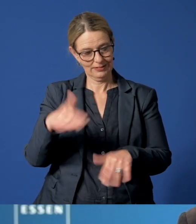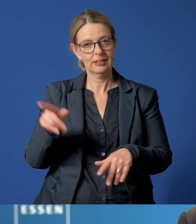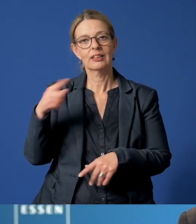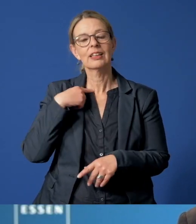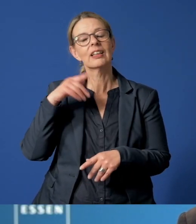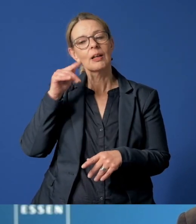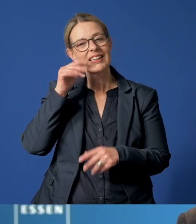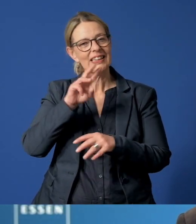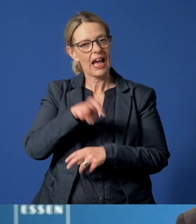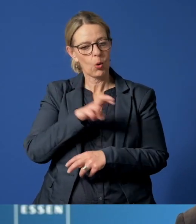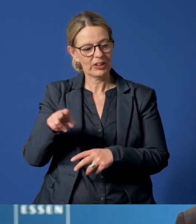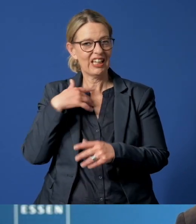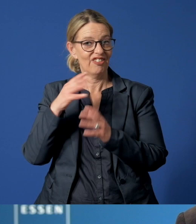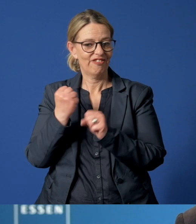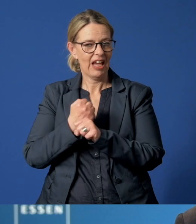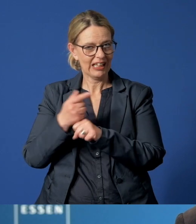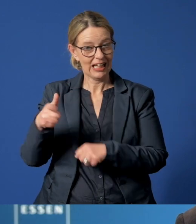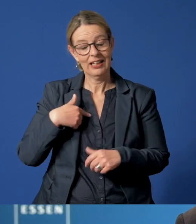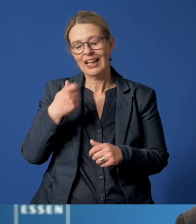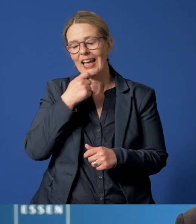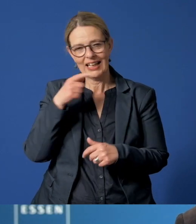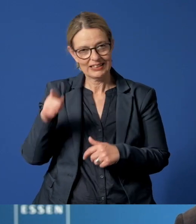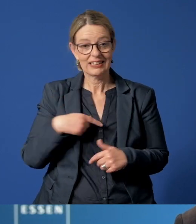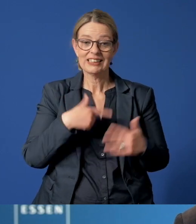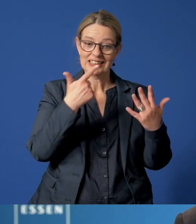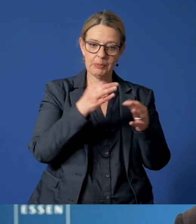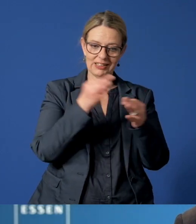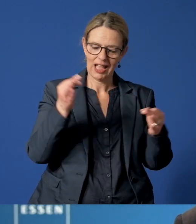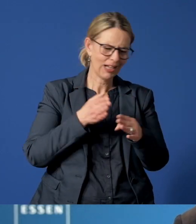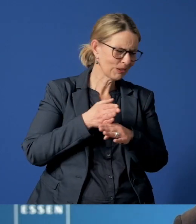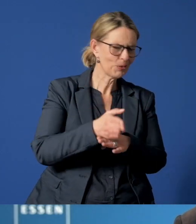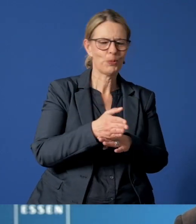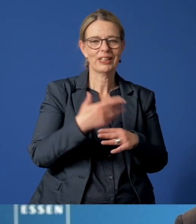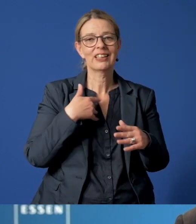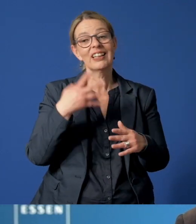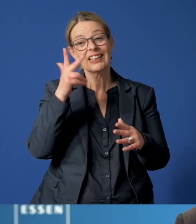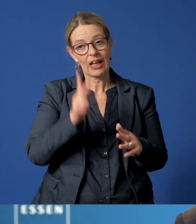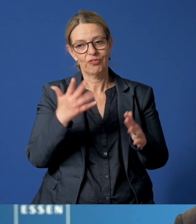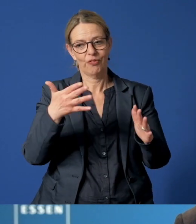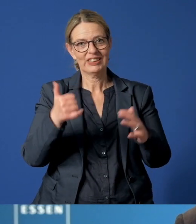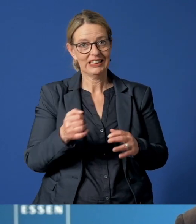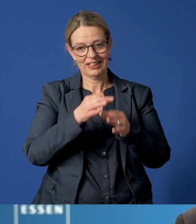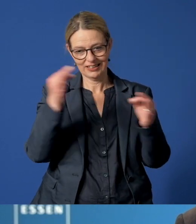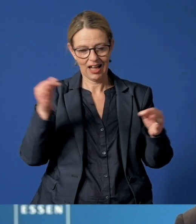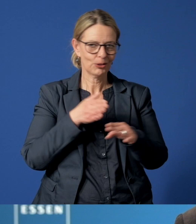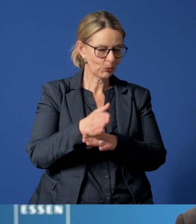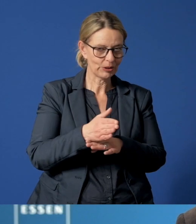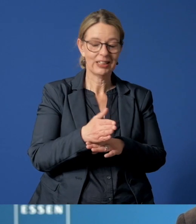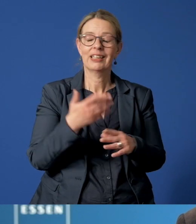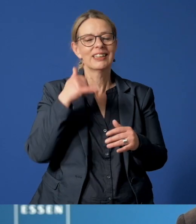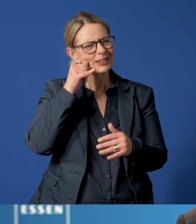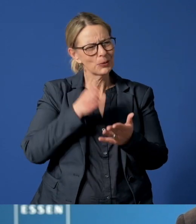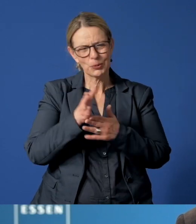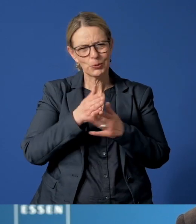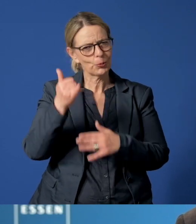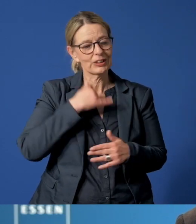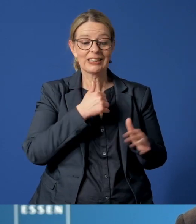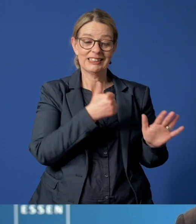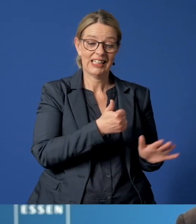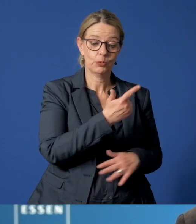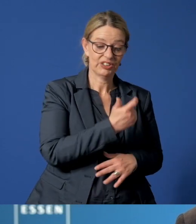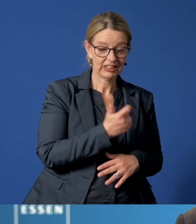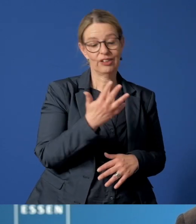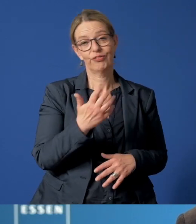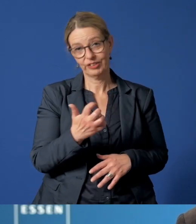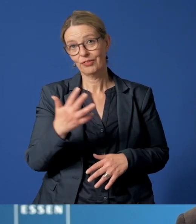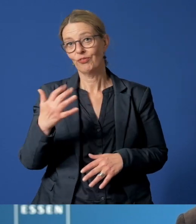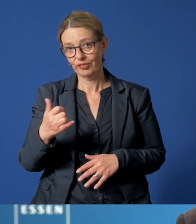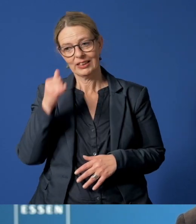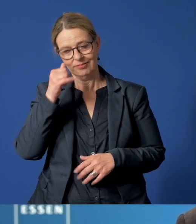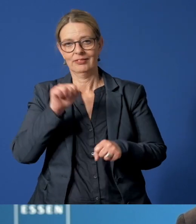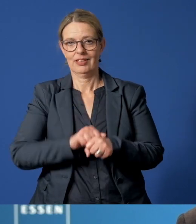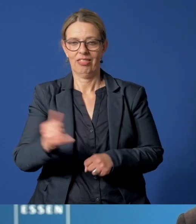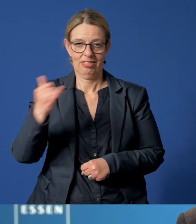Sieben Tage die Woche, 365 Tage im Jahr, 24 Stunden am Tag steht Ihnen die Nummer 265050 zu Verfügung.